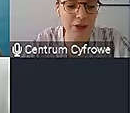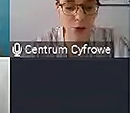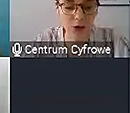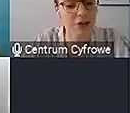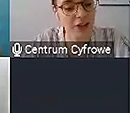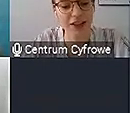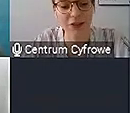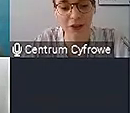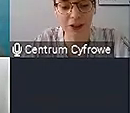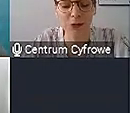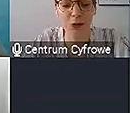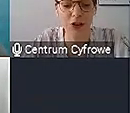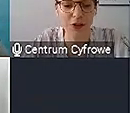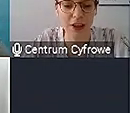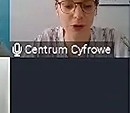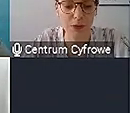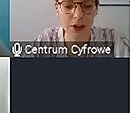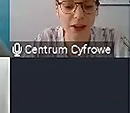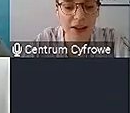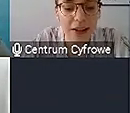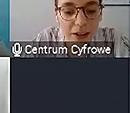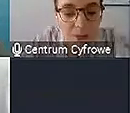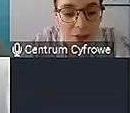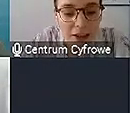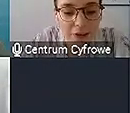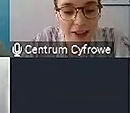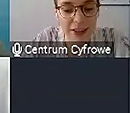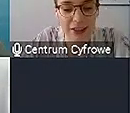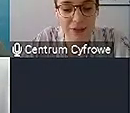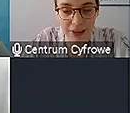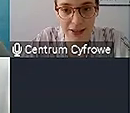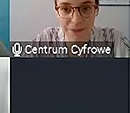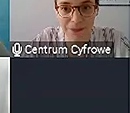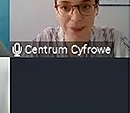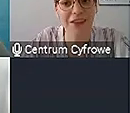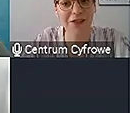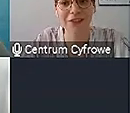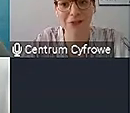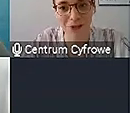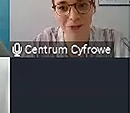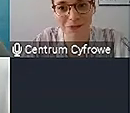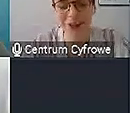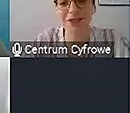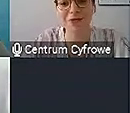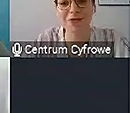oraz certyfikowanym tutorem Collegium Wratislaviense. Witaj, Wojtku. Bardzo miło mi,